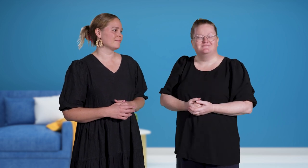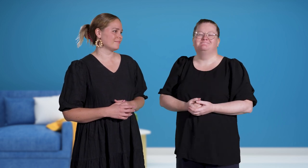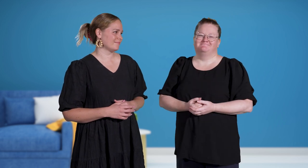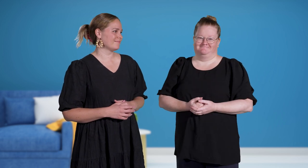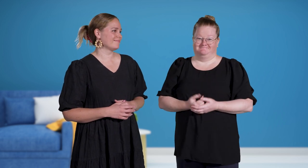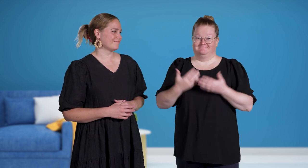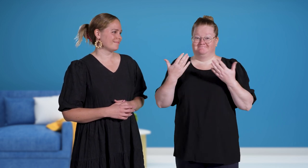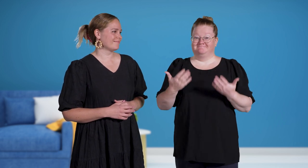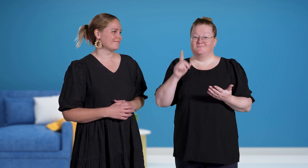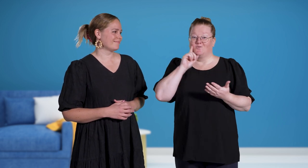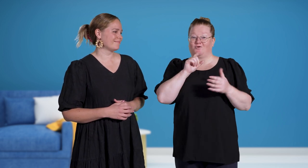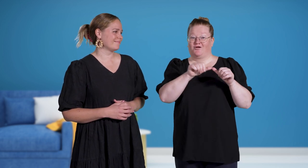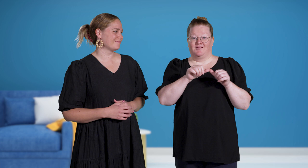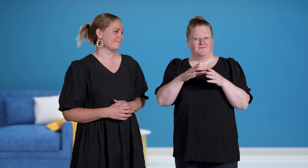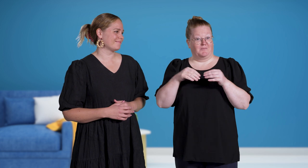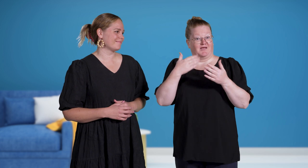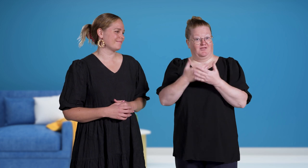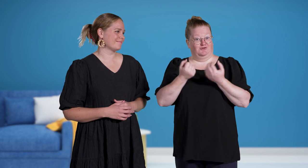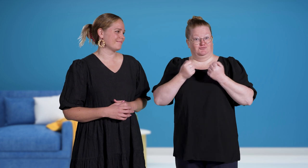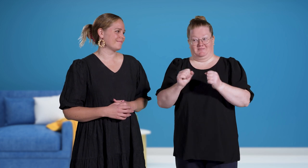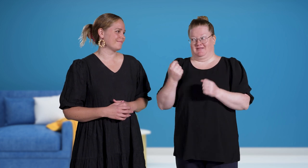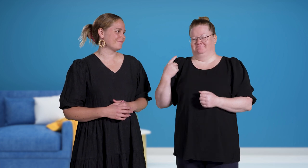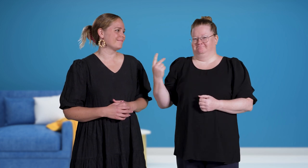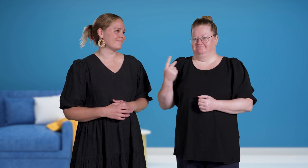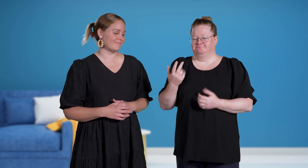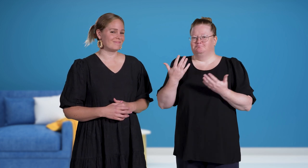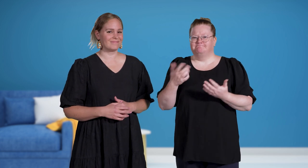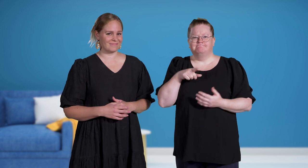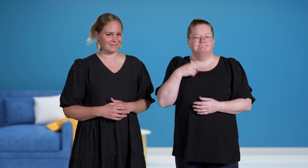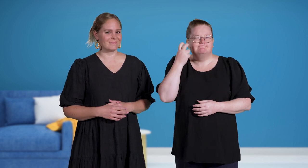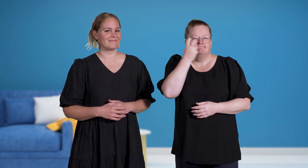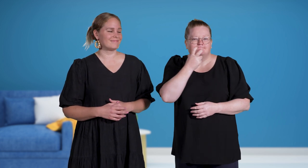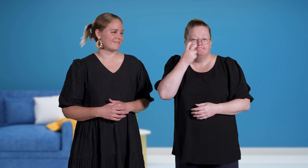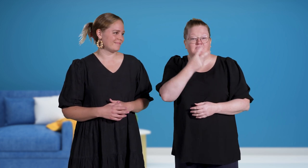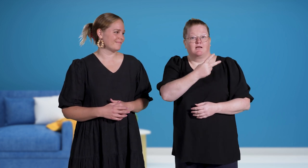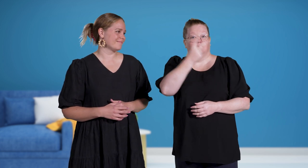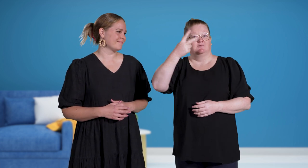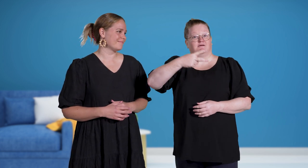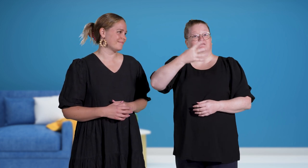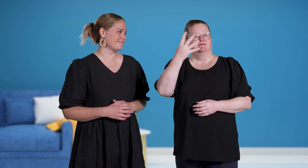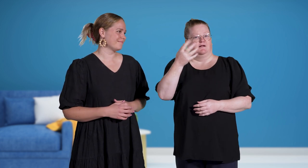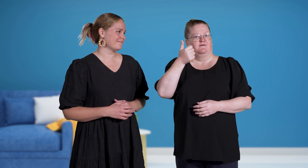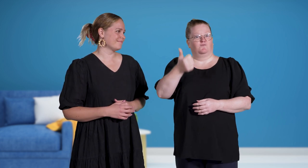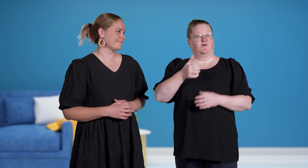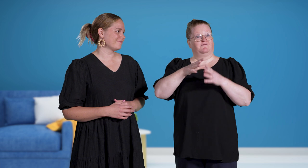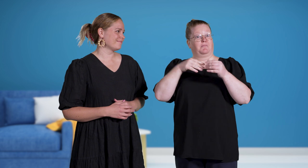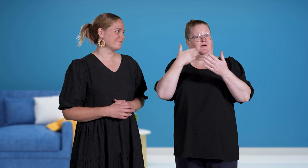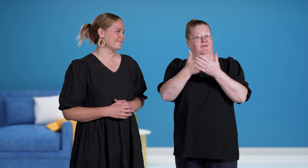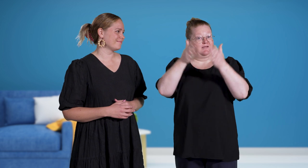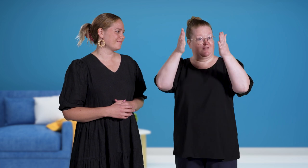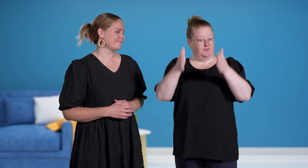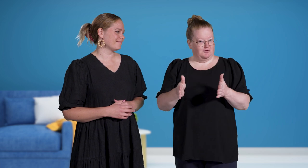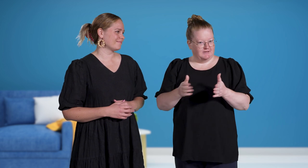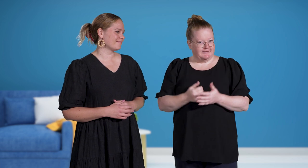Kuurojen Liiton vapaaehtoistoiminta etsii vuoden 2024 vapaaehtoista.